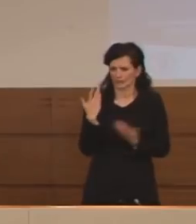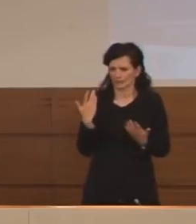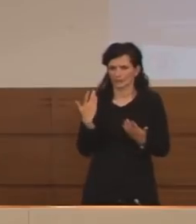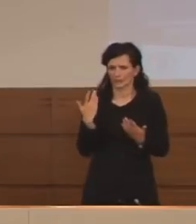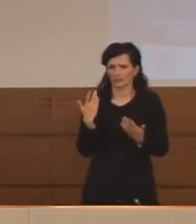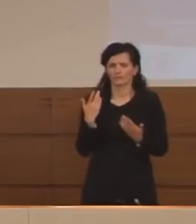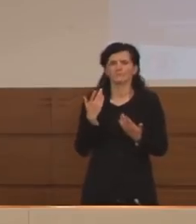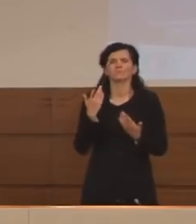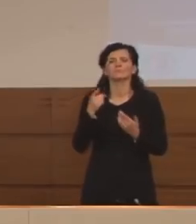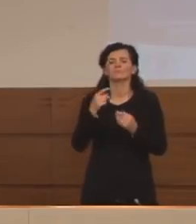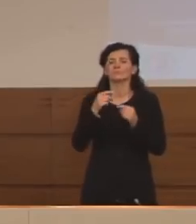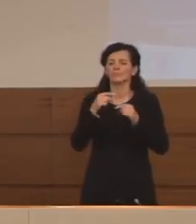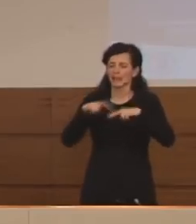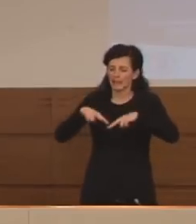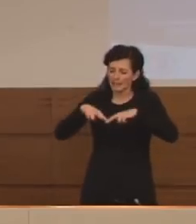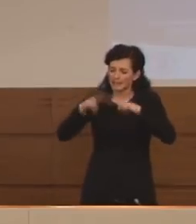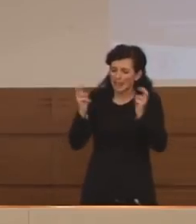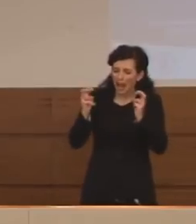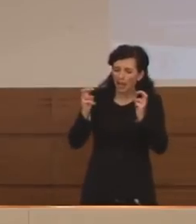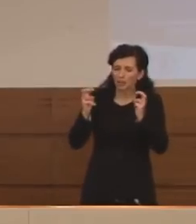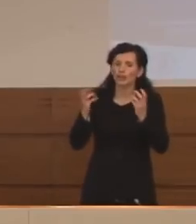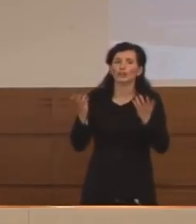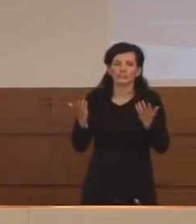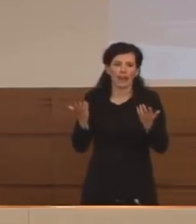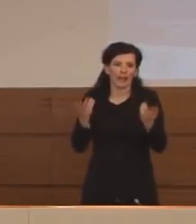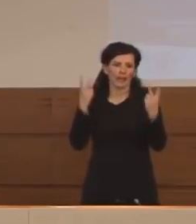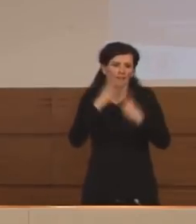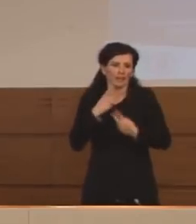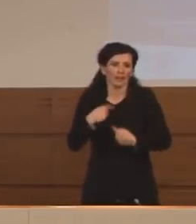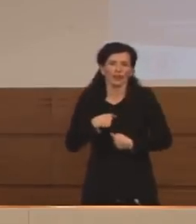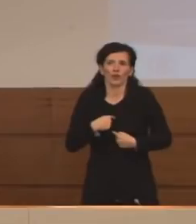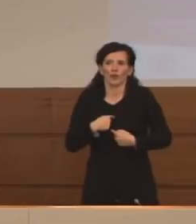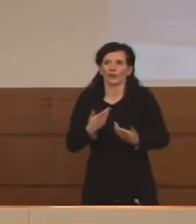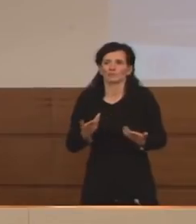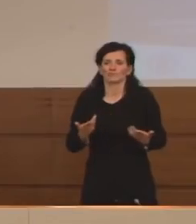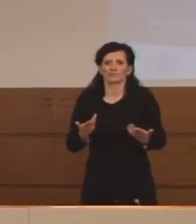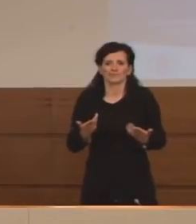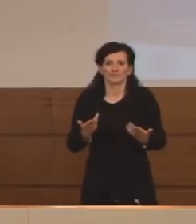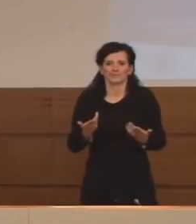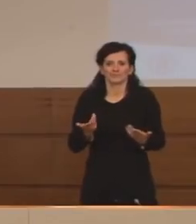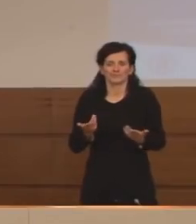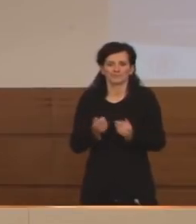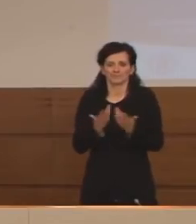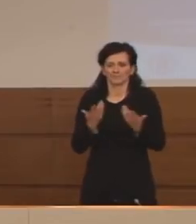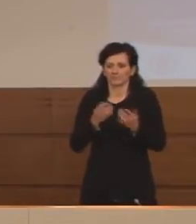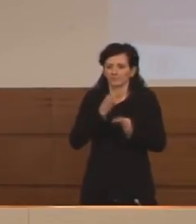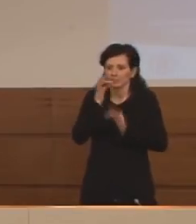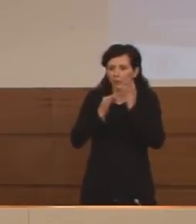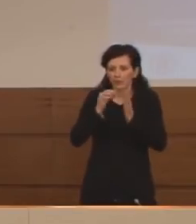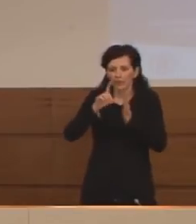Fare diagnosi per me... Naturalmente fare tempestivamente i tamponi...